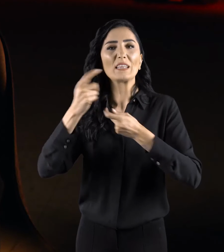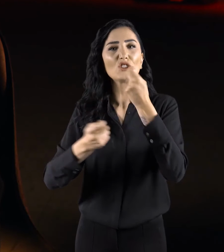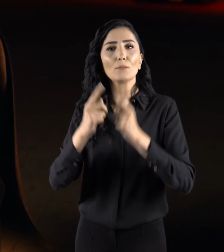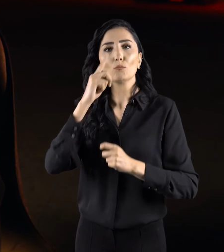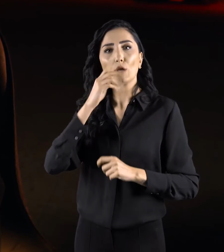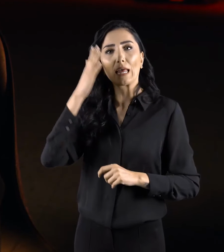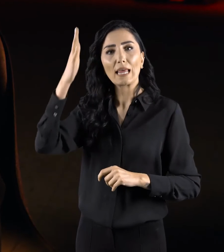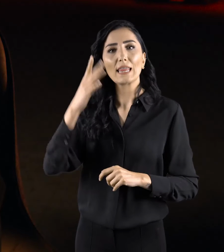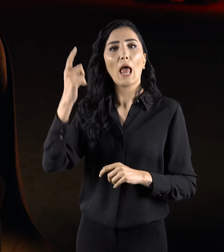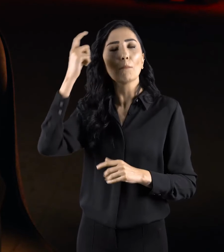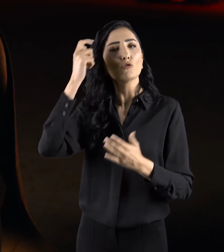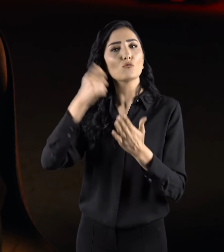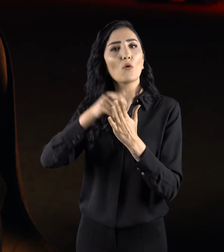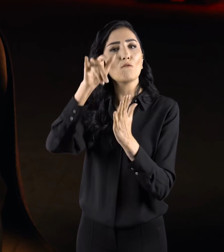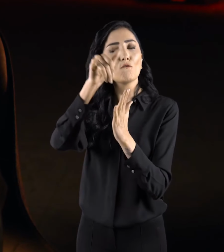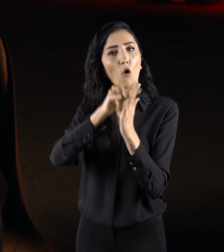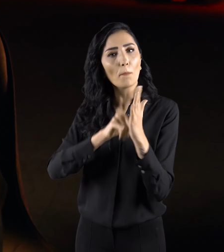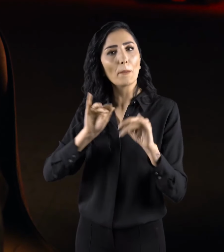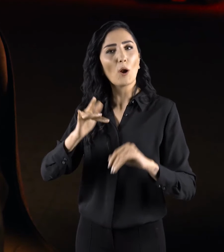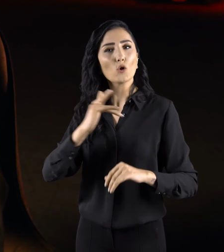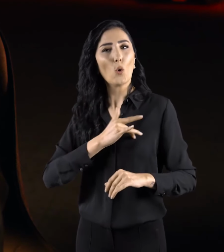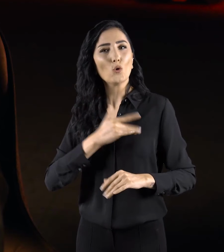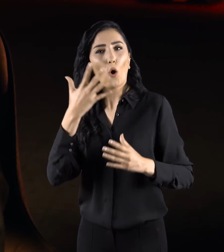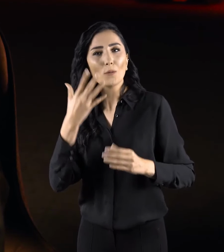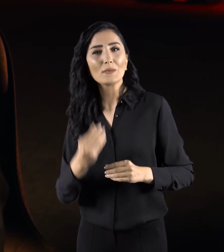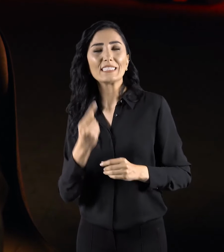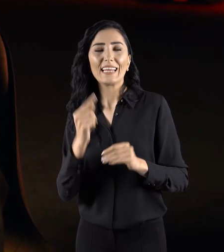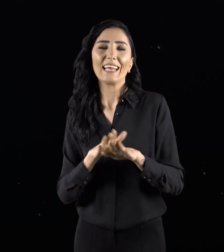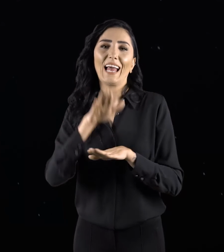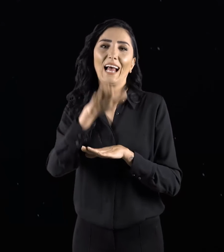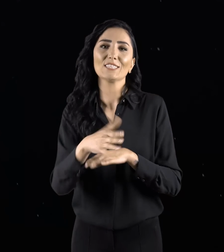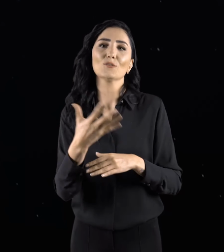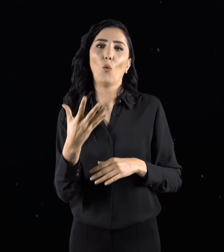giderek başvuru formu doldurabilir, gönüllü olmak için ilk adım atmış olabilirsiniz.